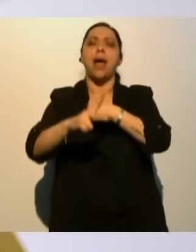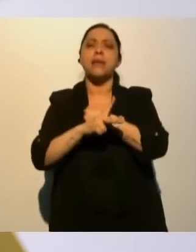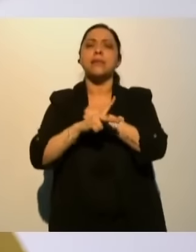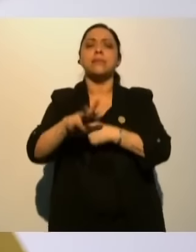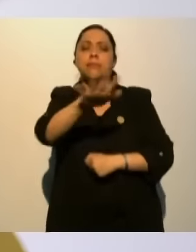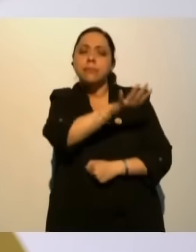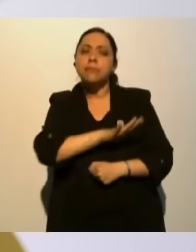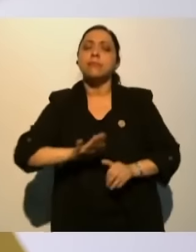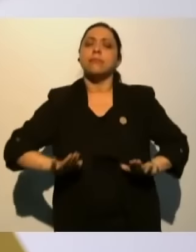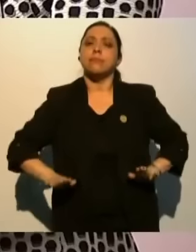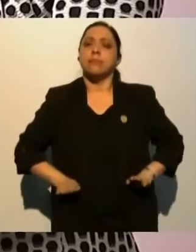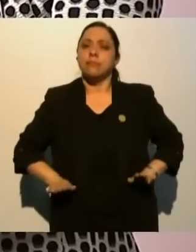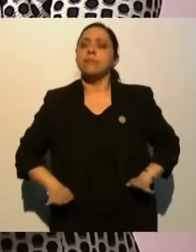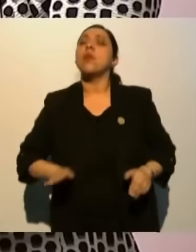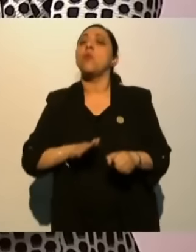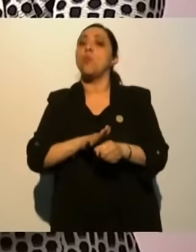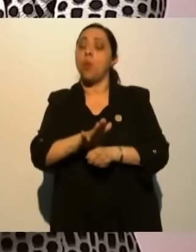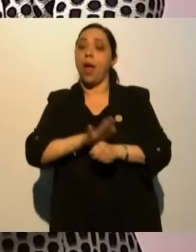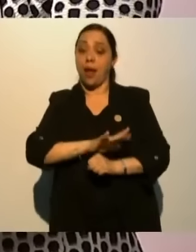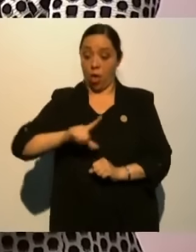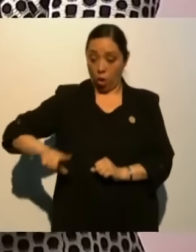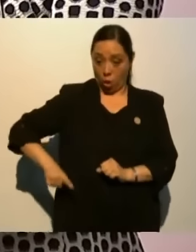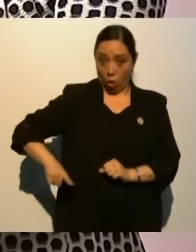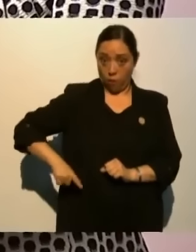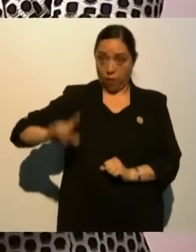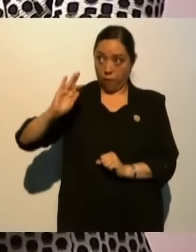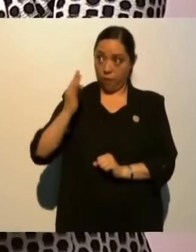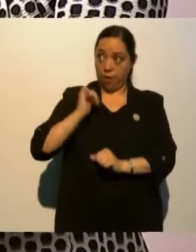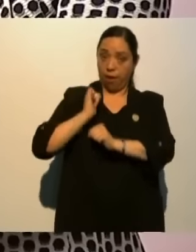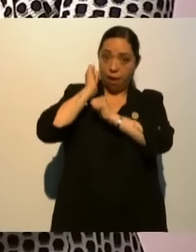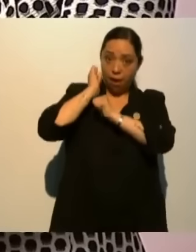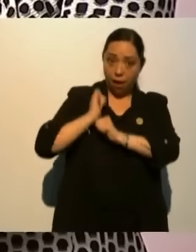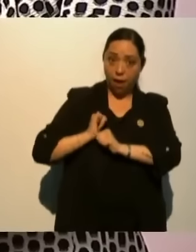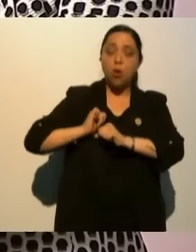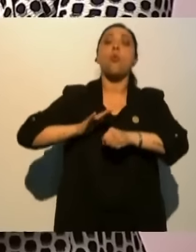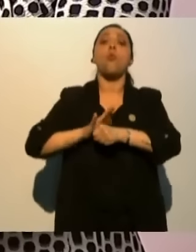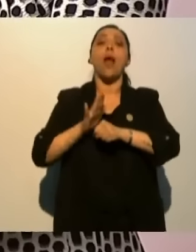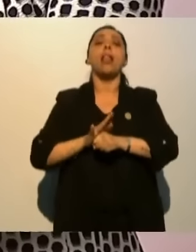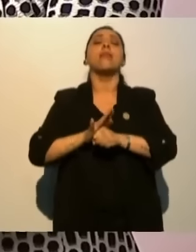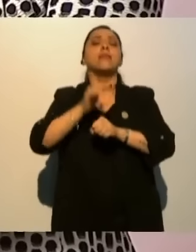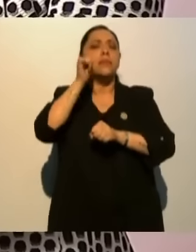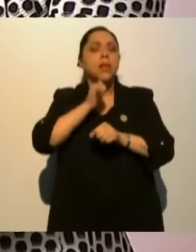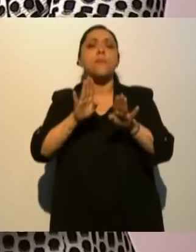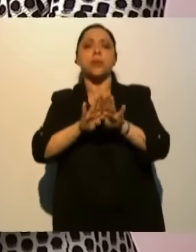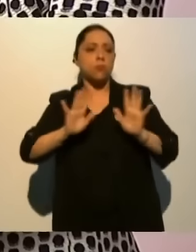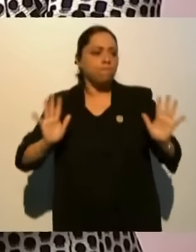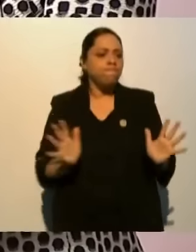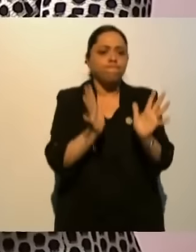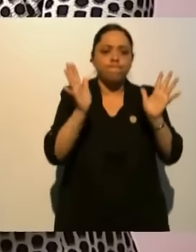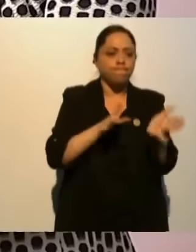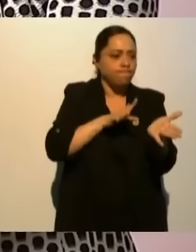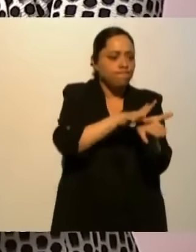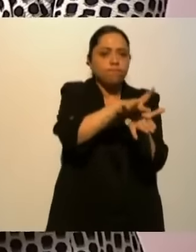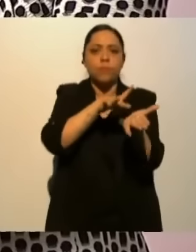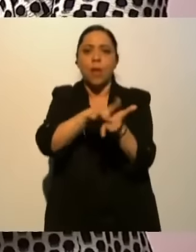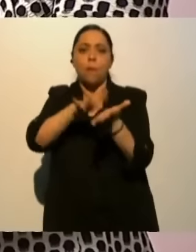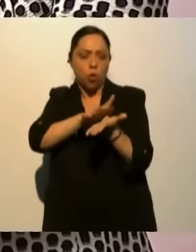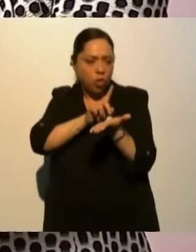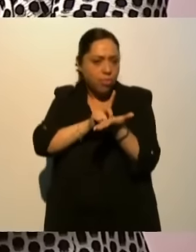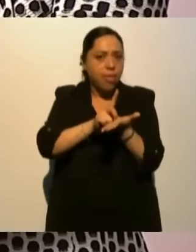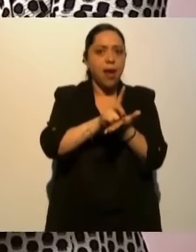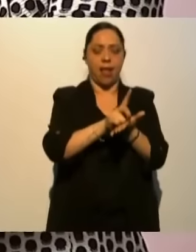desde el propio Gobierno Federal se promueve el ejercicio de derechos las mexicanas y mexicanos